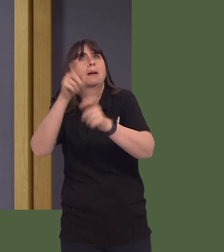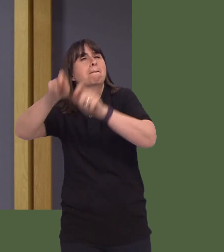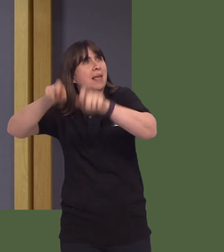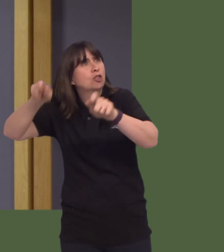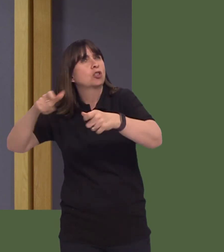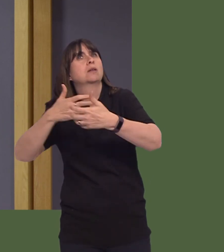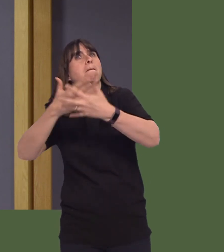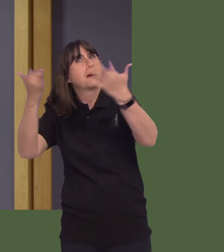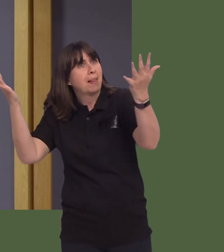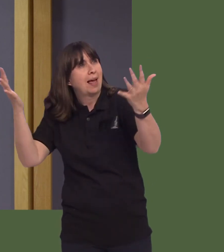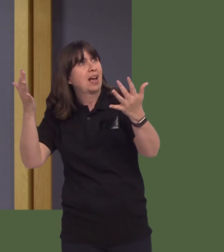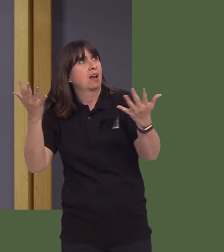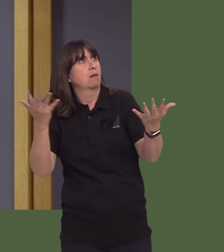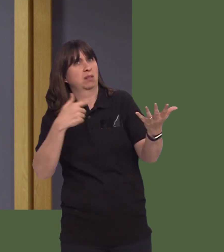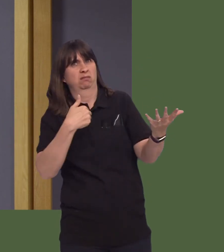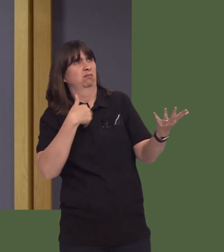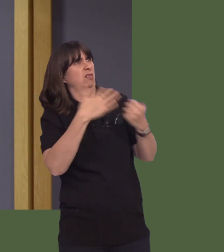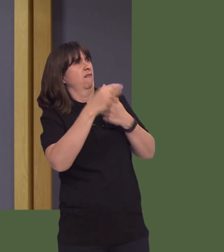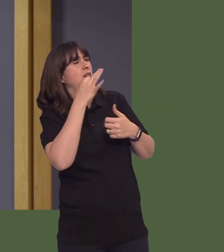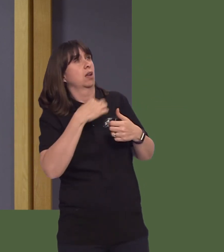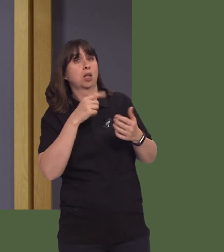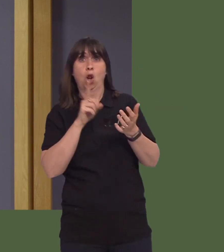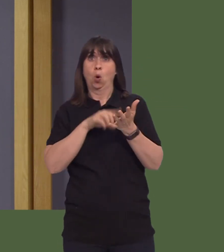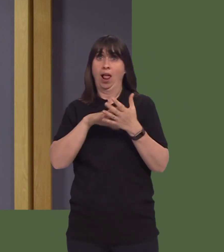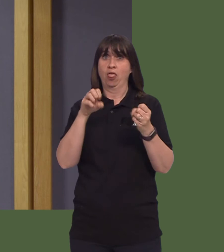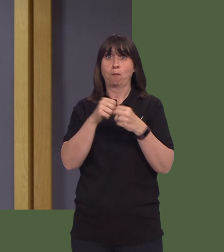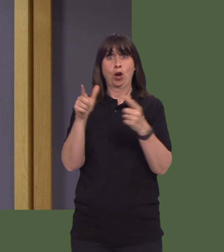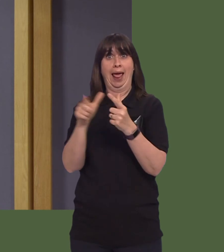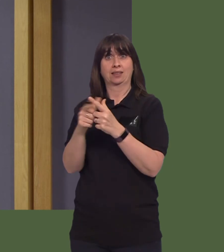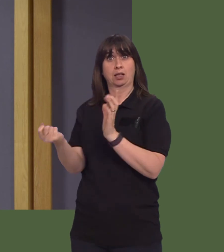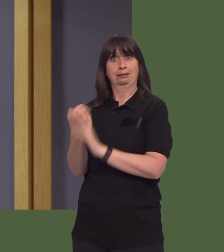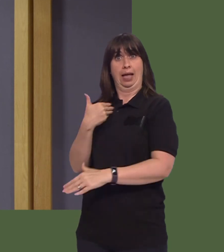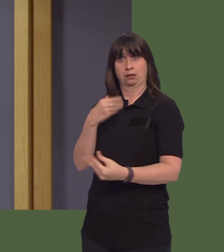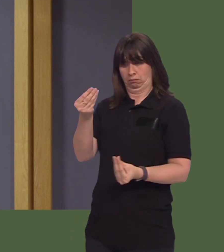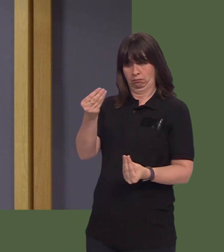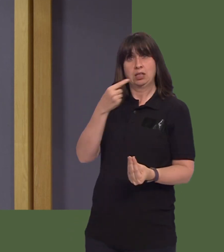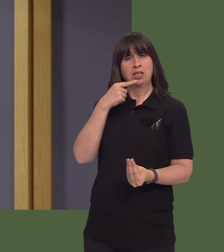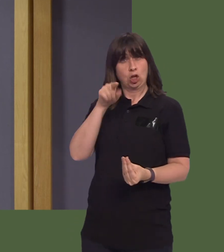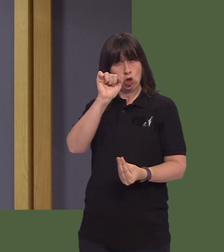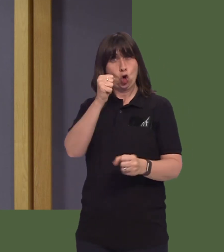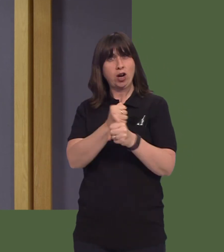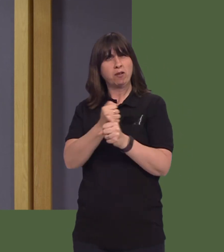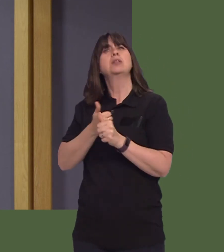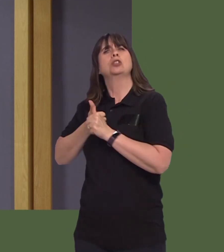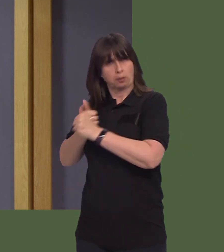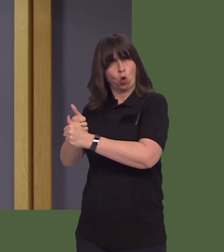Ac mae gen i lythyr gan y bwrdd iechyd yn cadarnhau bod ganddyn nhw gefnogaeth eich Llywodraeth chi i'r cynnig yma.